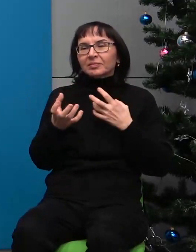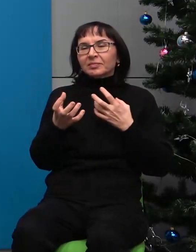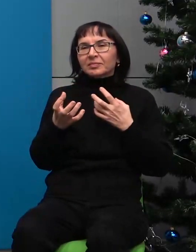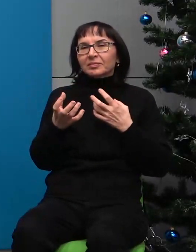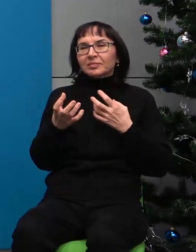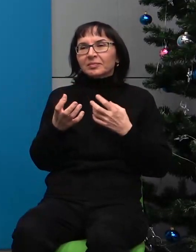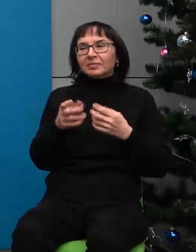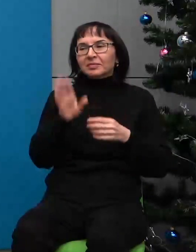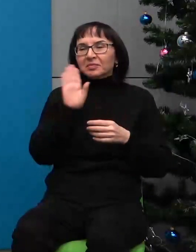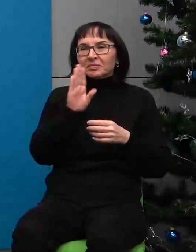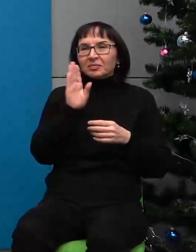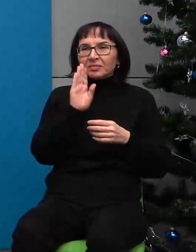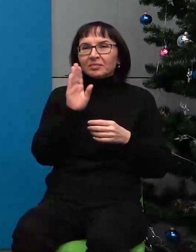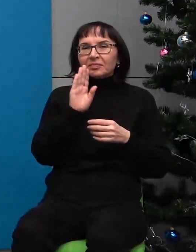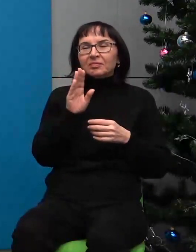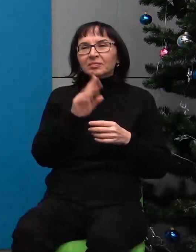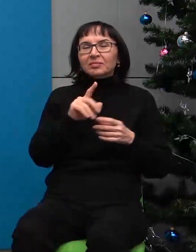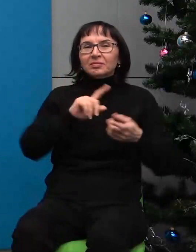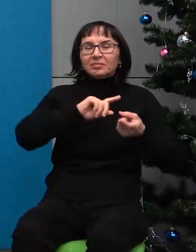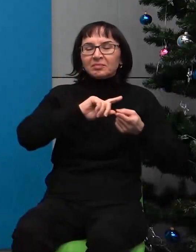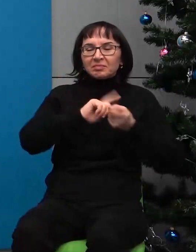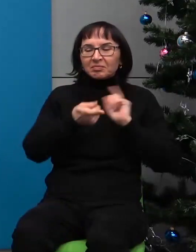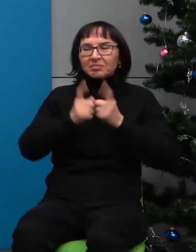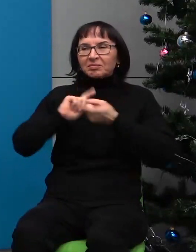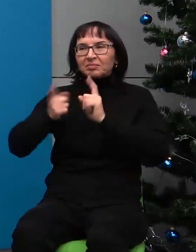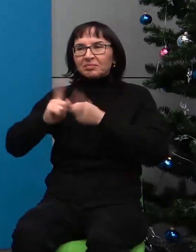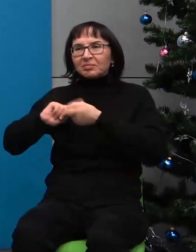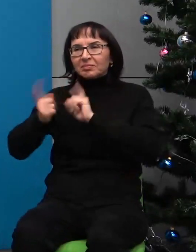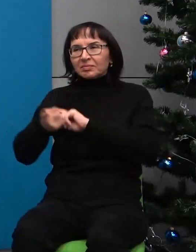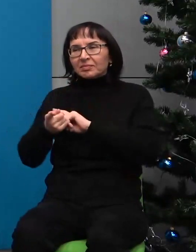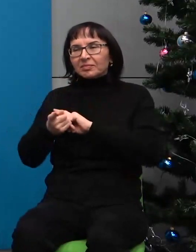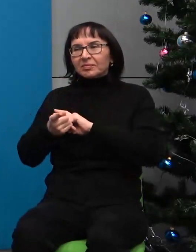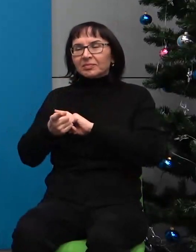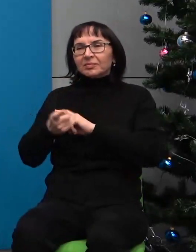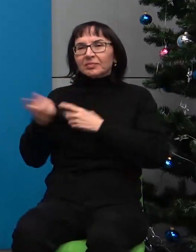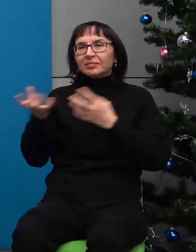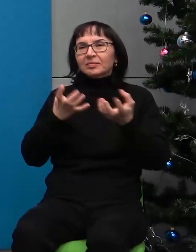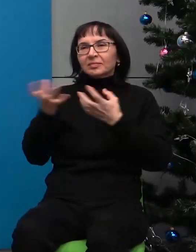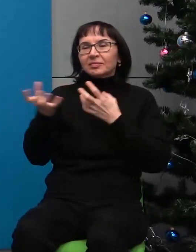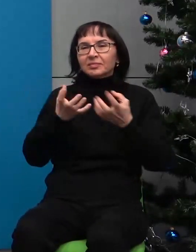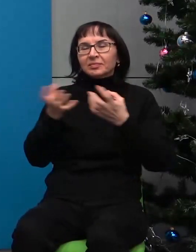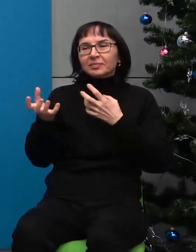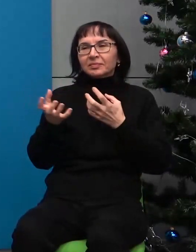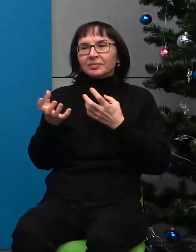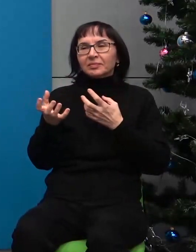nie w Moskwie, tylko w Leningradzie, nie rozdają, tylko kradną. No więc to więcej tak było o Tyrmandzie